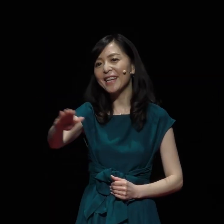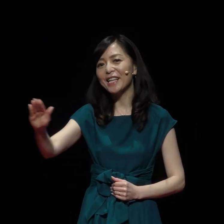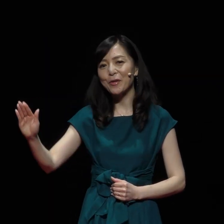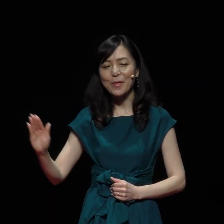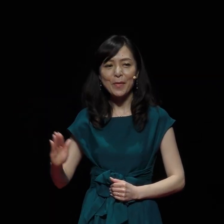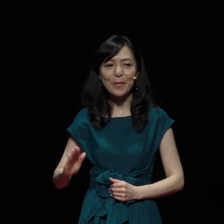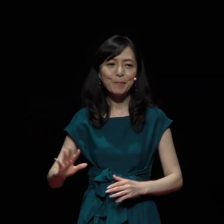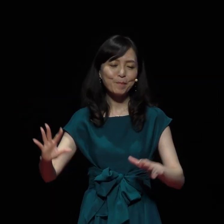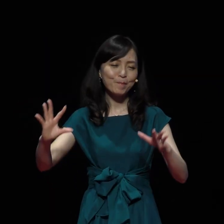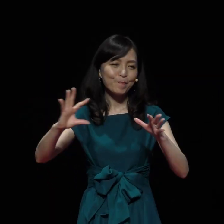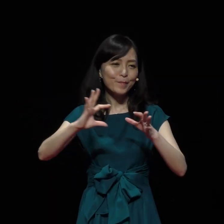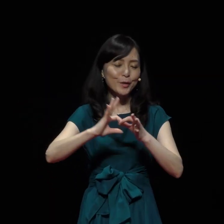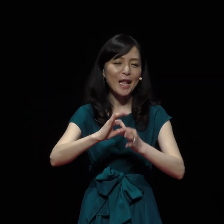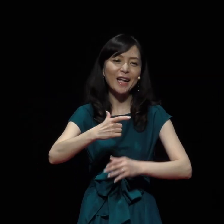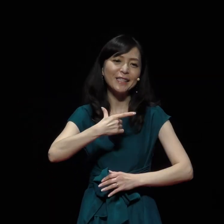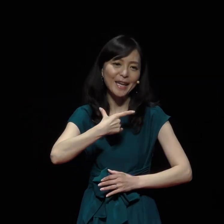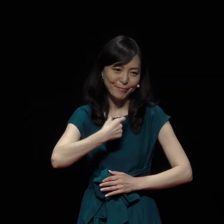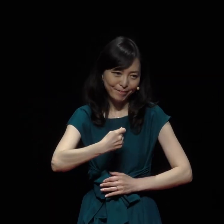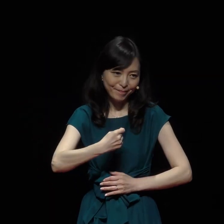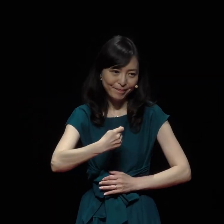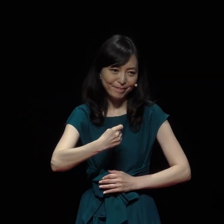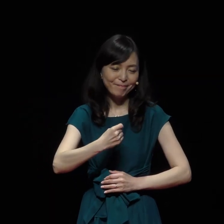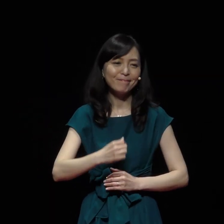quiero conectar con alguien.